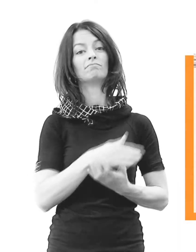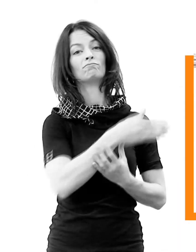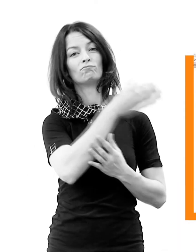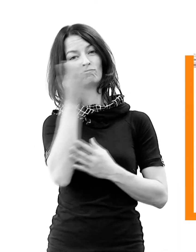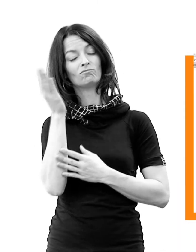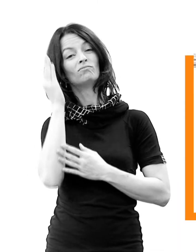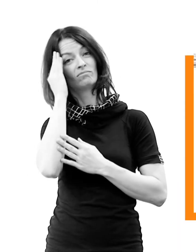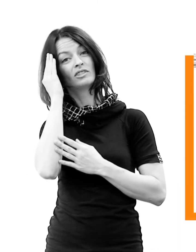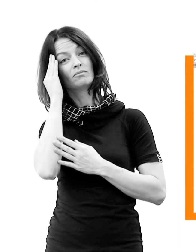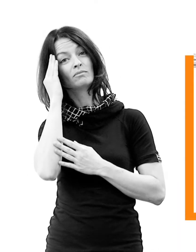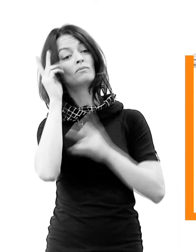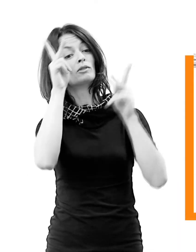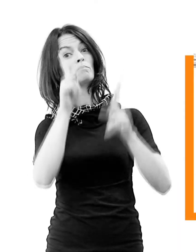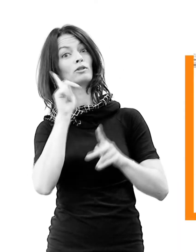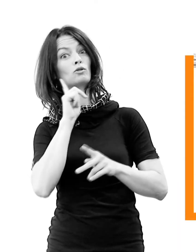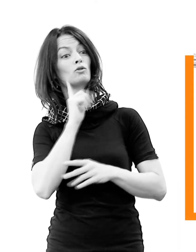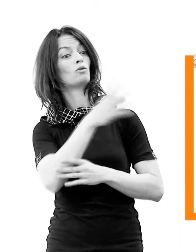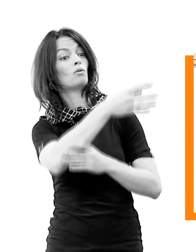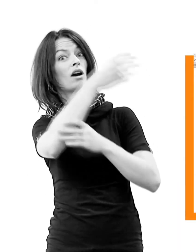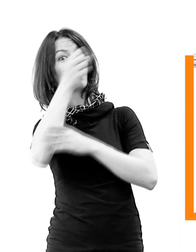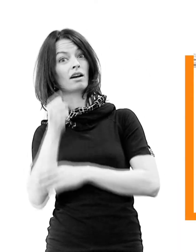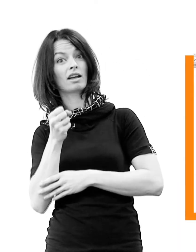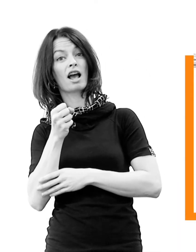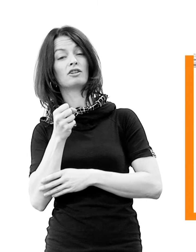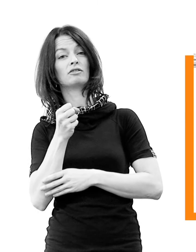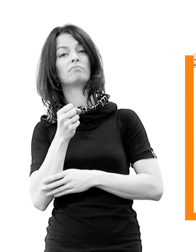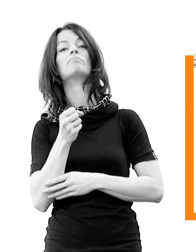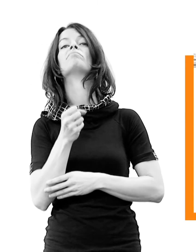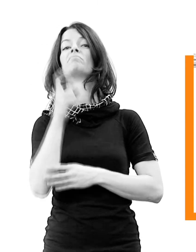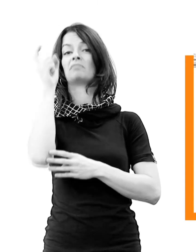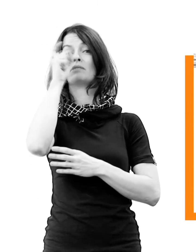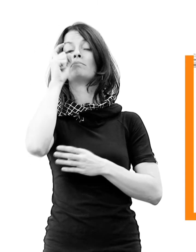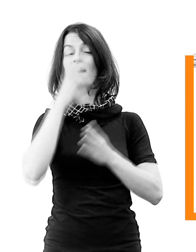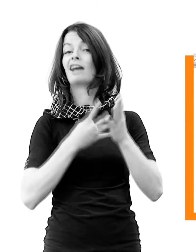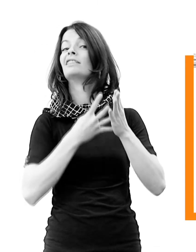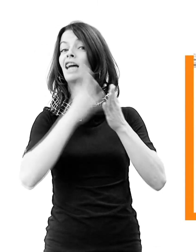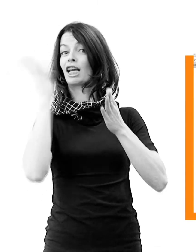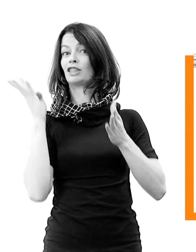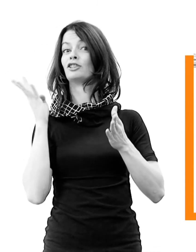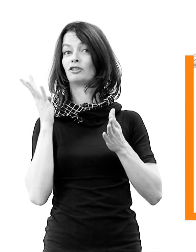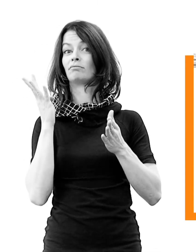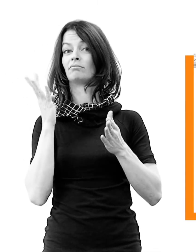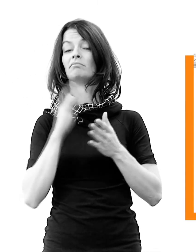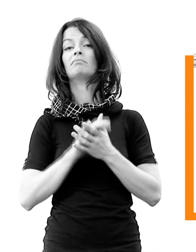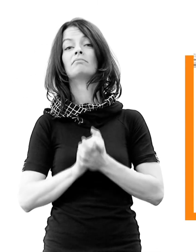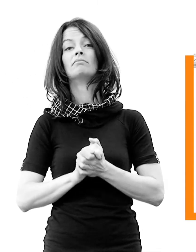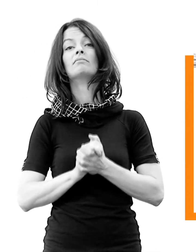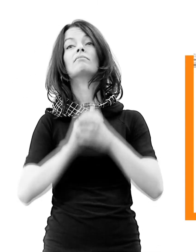Vous savez, engager une personne sourde peut être très enrichissant.